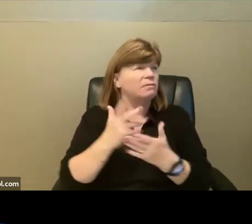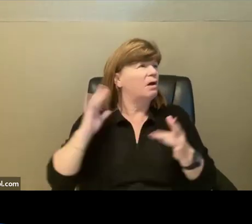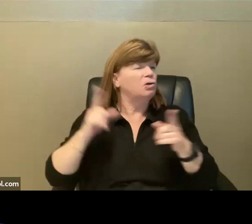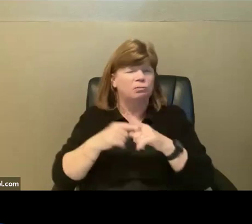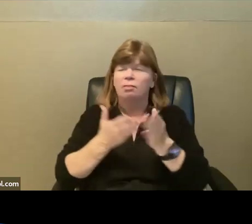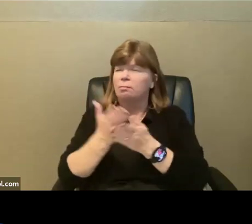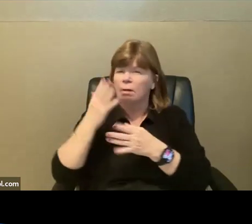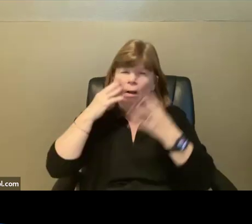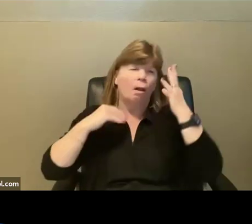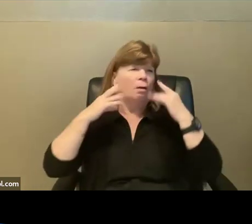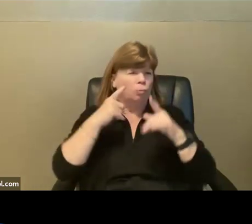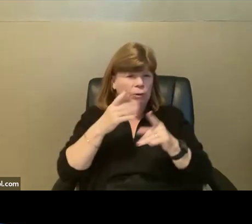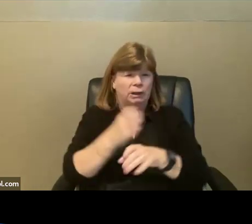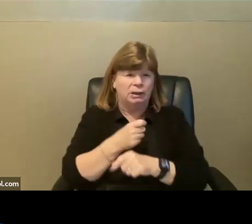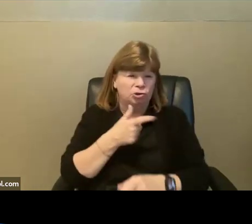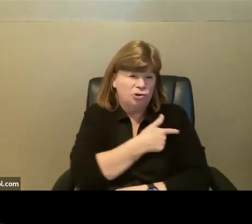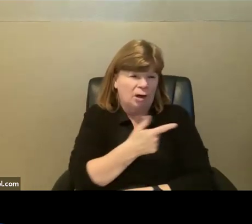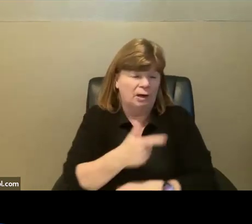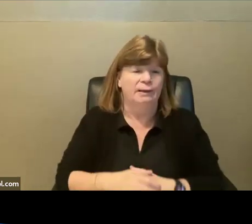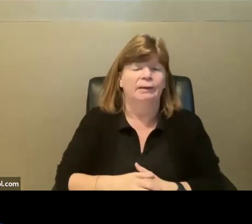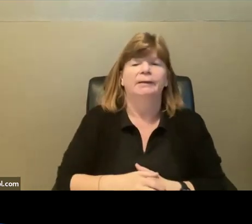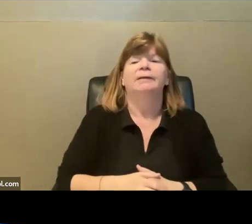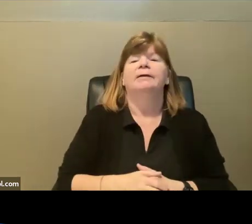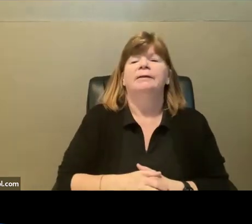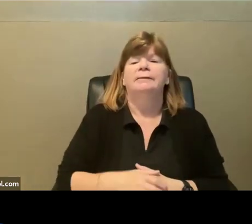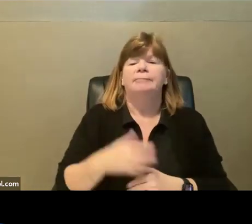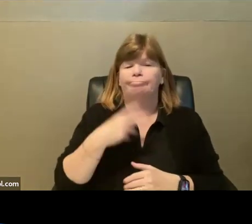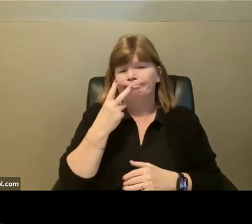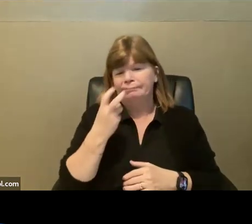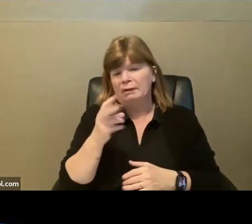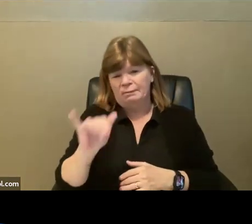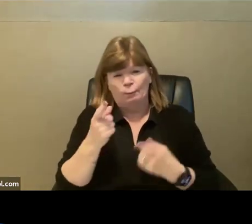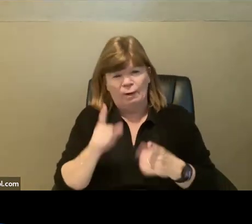Ahora, como digo, probablemente no es probable que esto suceda, pero esto es en el futuro.